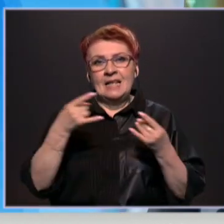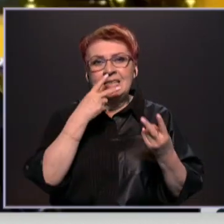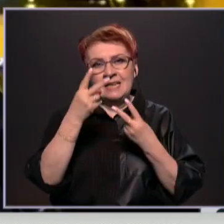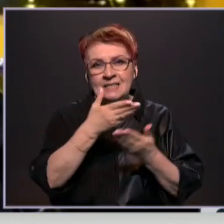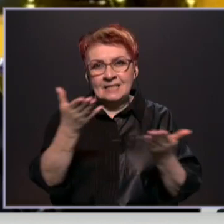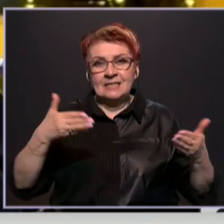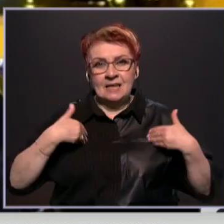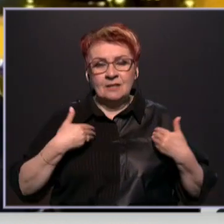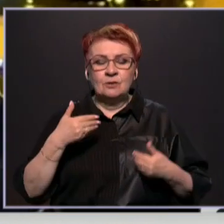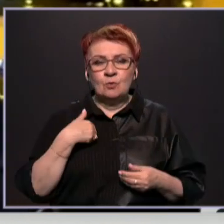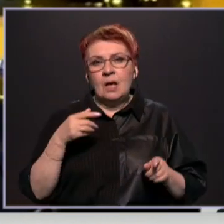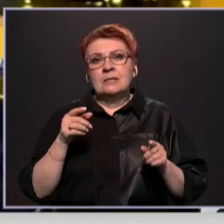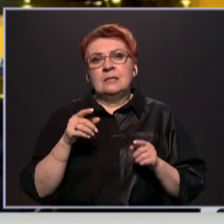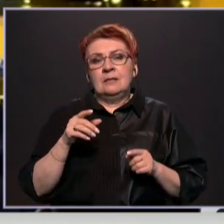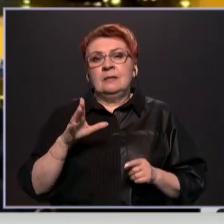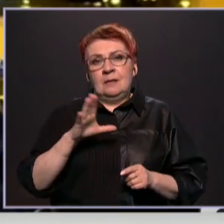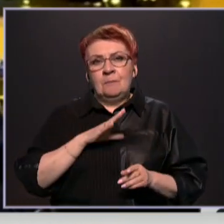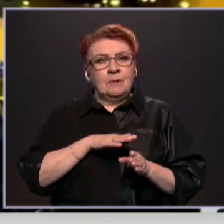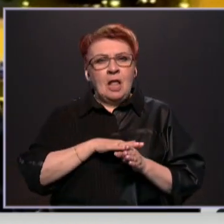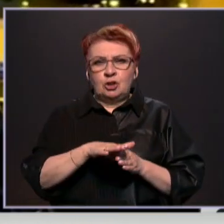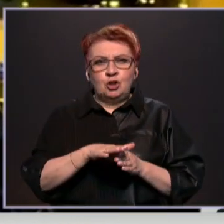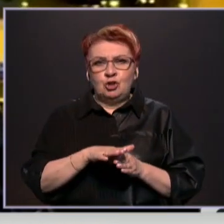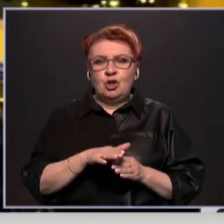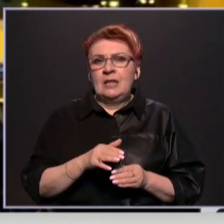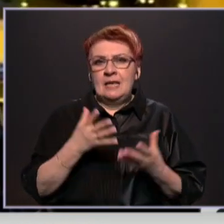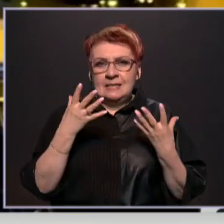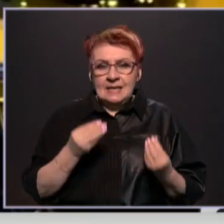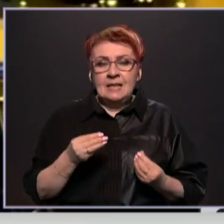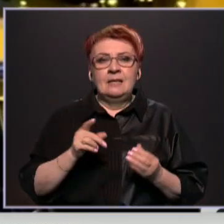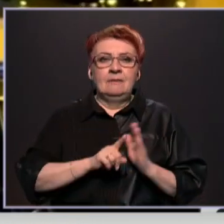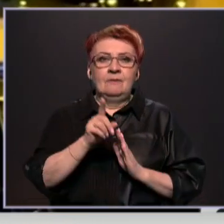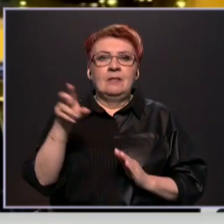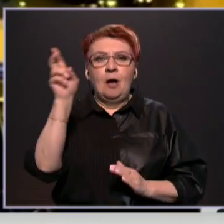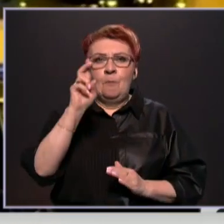у нас был насыщенный день сегодня начался он очень рано на богослужении в удивительном месте